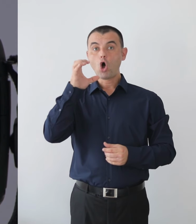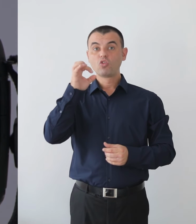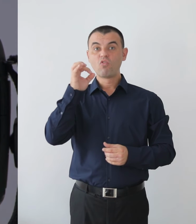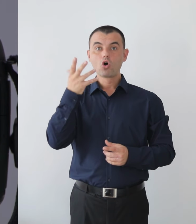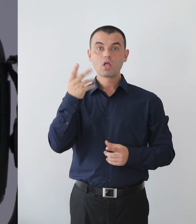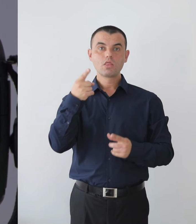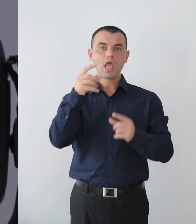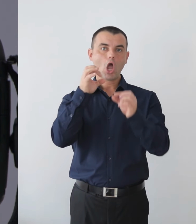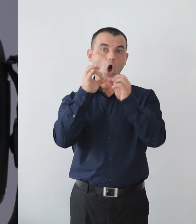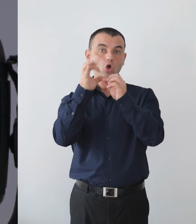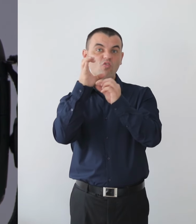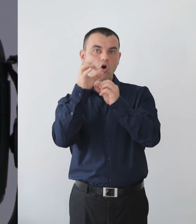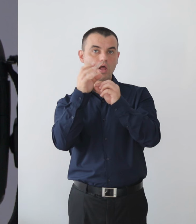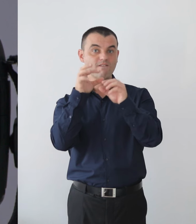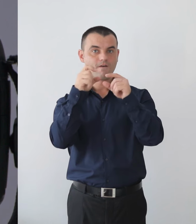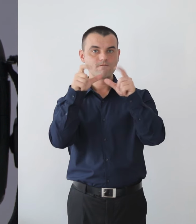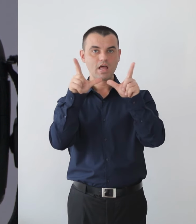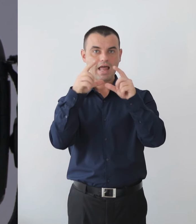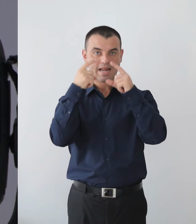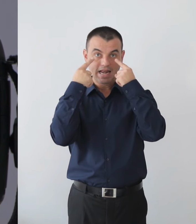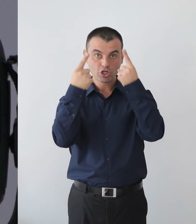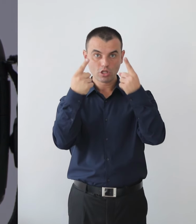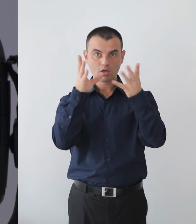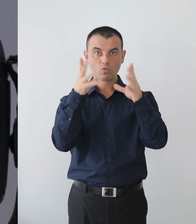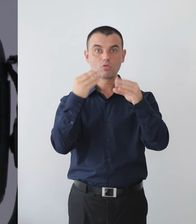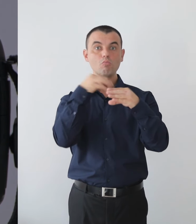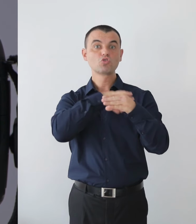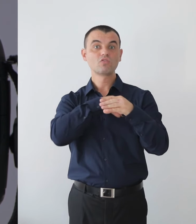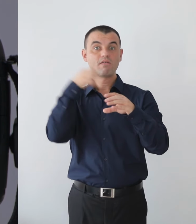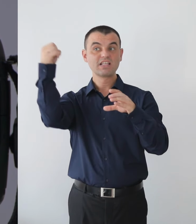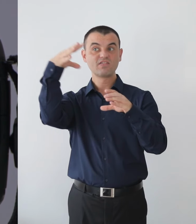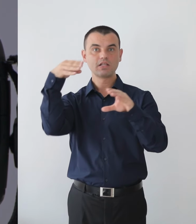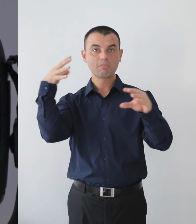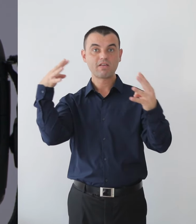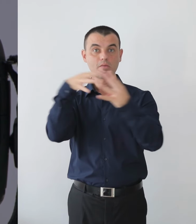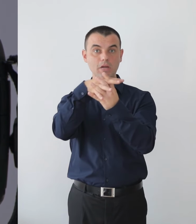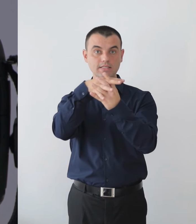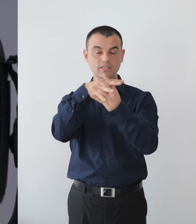Блендата е отвор в обектива, който пропуска светлина която преминава през обектива и достига до сензора.